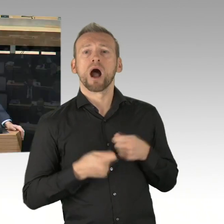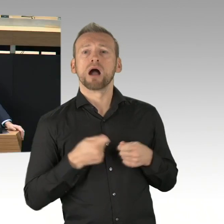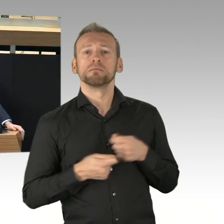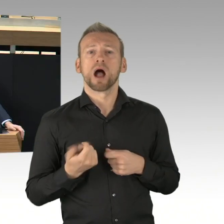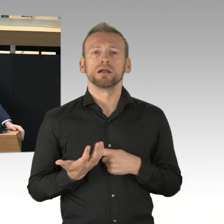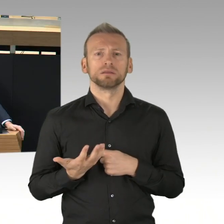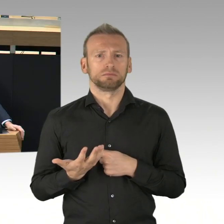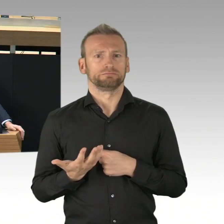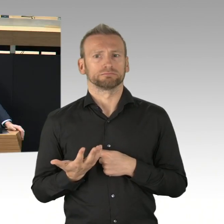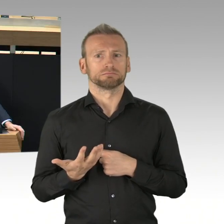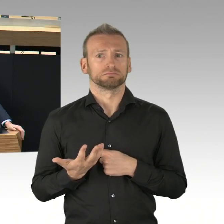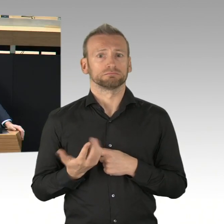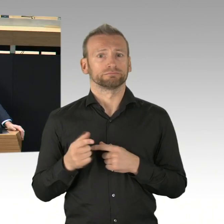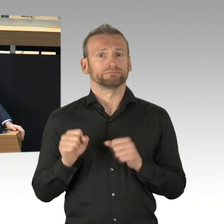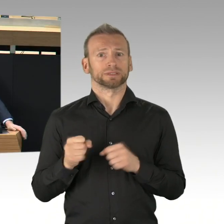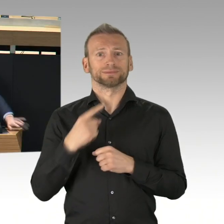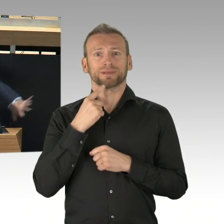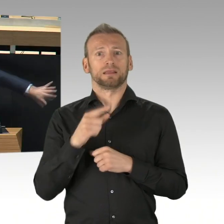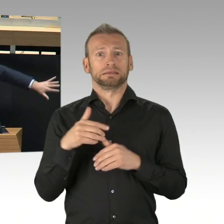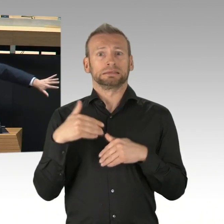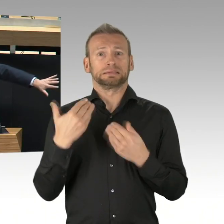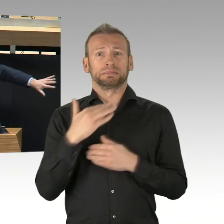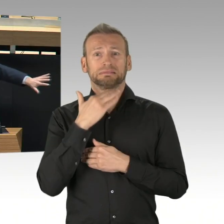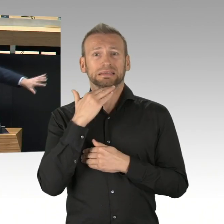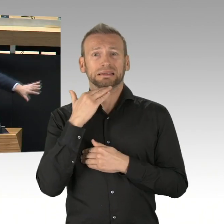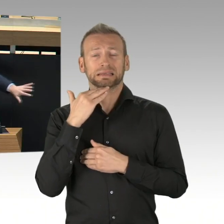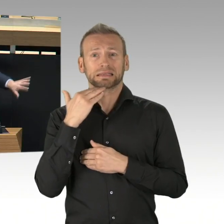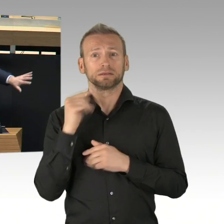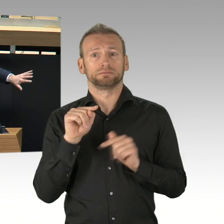in andere Länder zu schauen. Lassen wir doch mal den Vergleich mit der DDR außen vor.